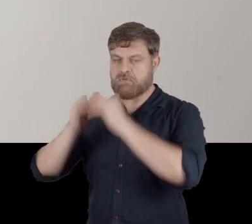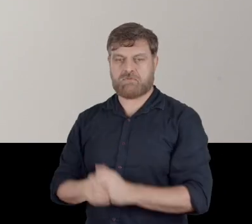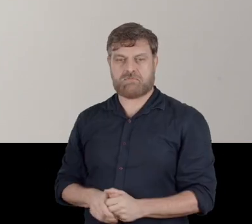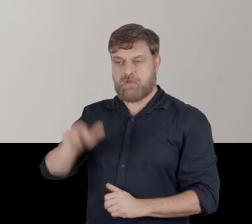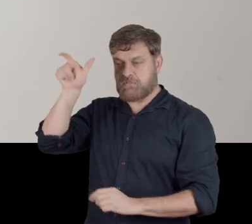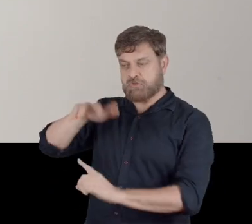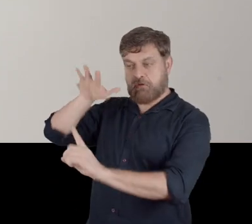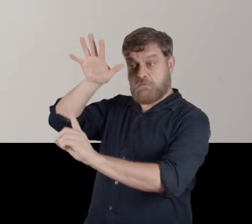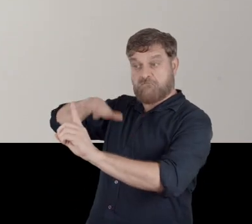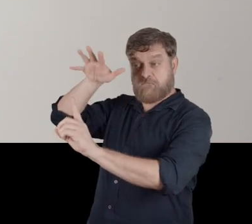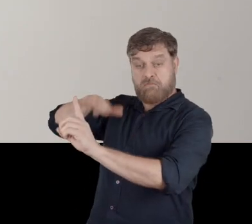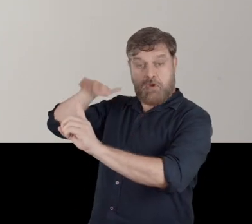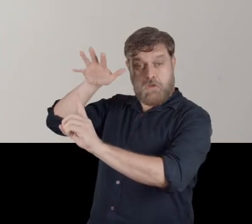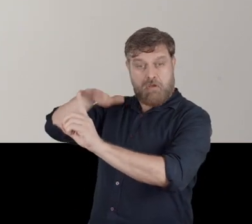uma celebridade…